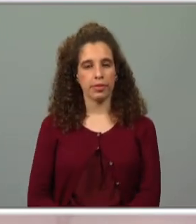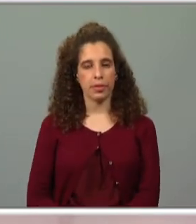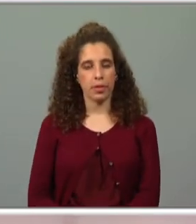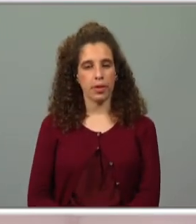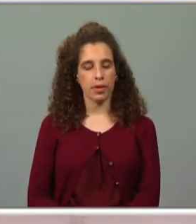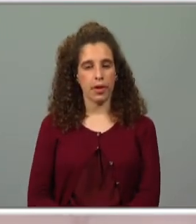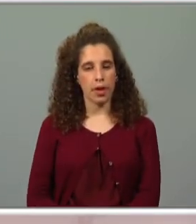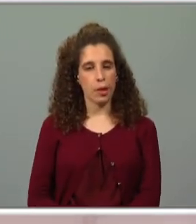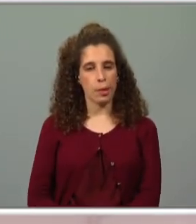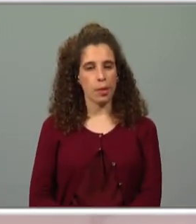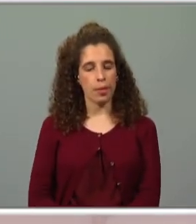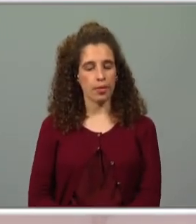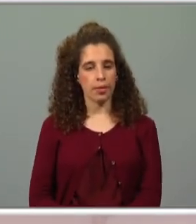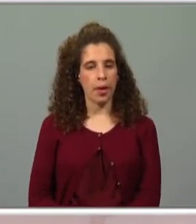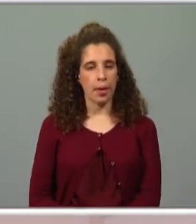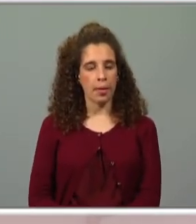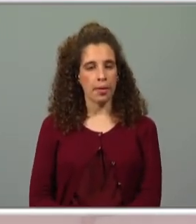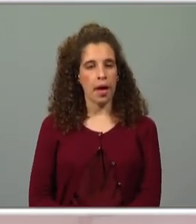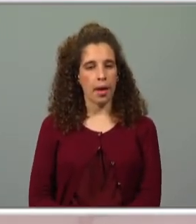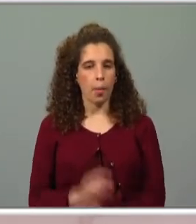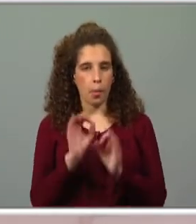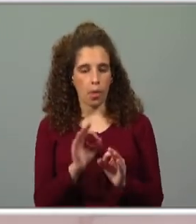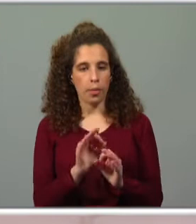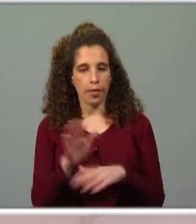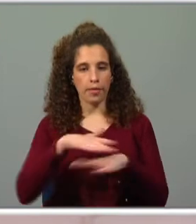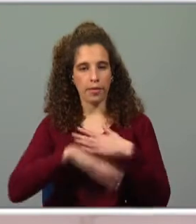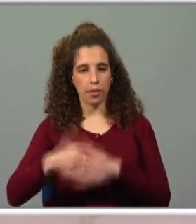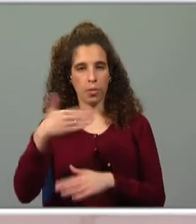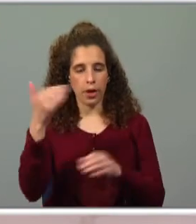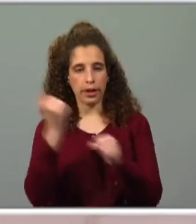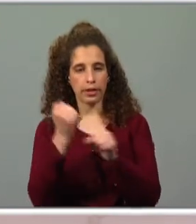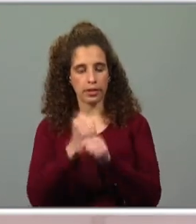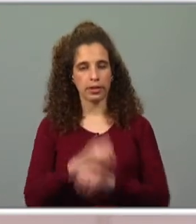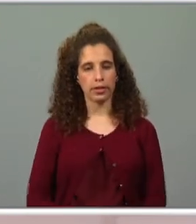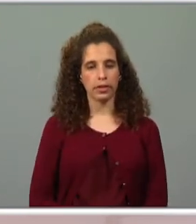prontos para fazermos aqui já uma primeira um primeiro exercício com esta 準備在這裡做一個首先是第一個練習